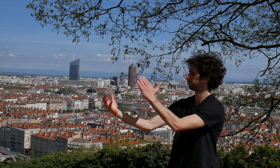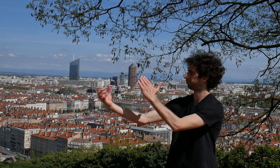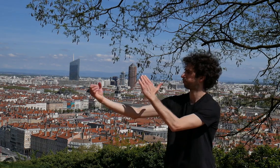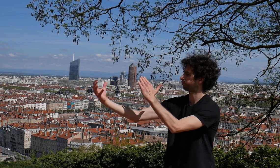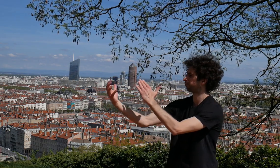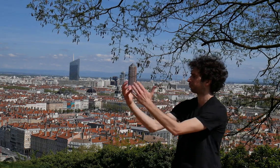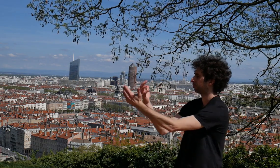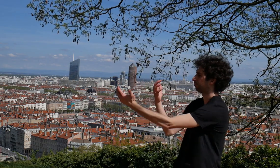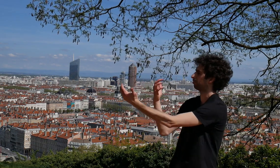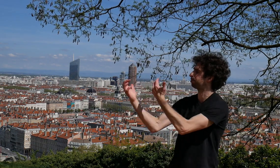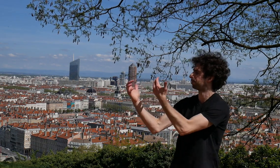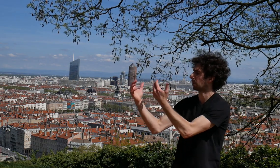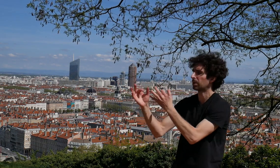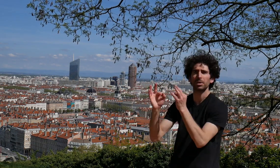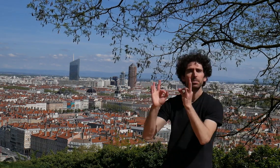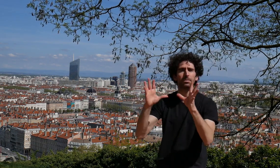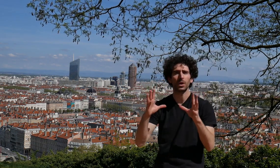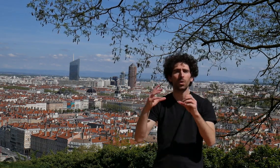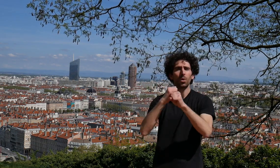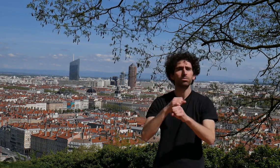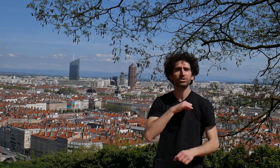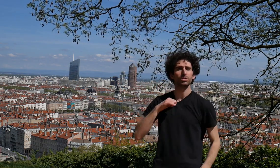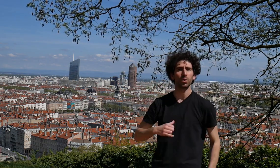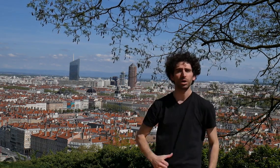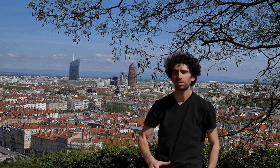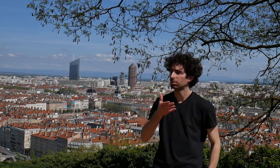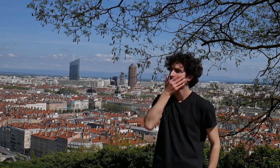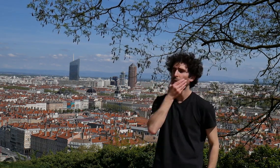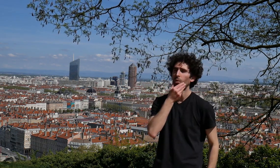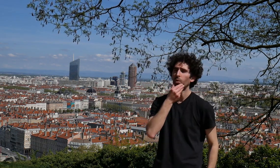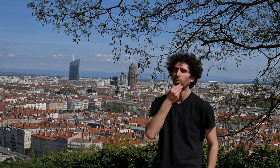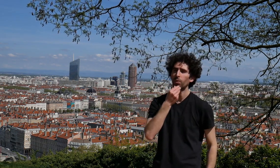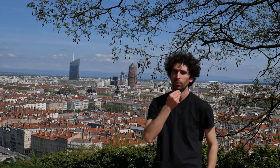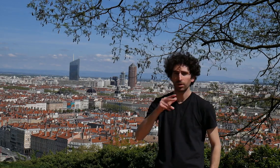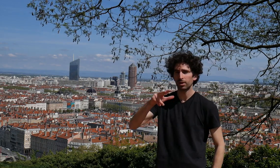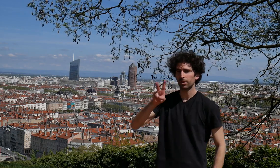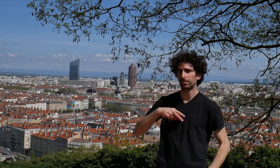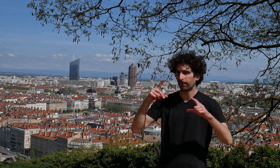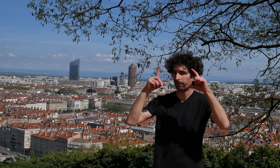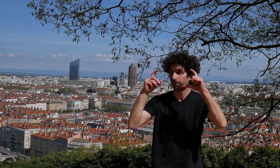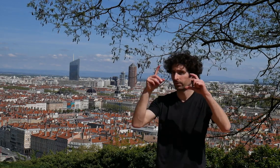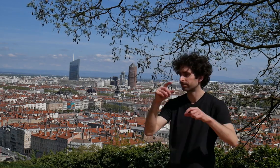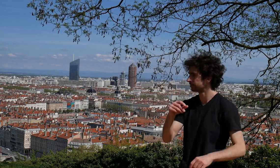derrière le Mont-Blanc qui apparaît en ombre chinoise. C'est beau. Une photo depuis mon appartement.